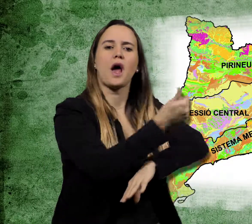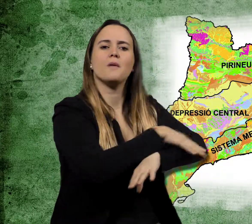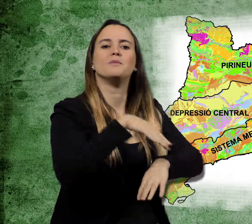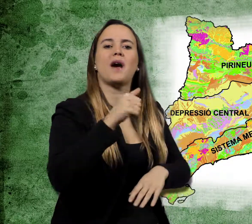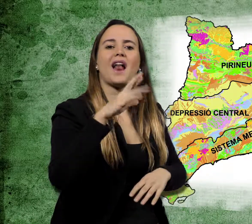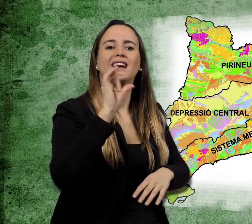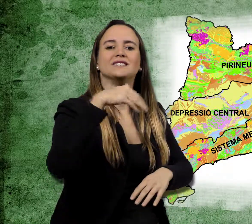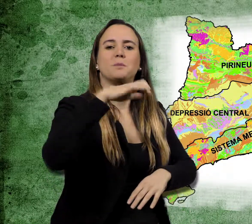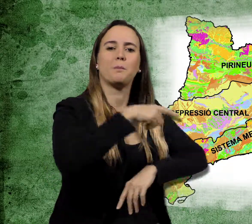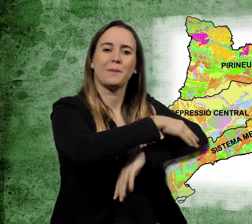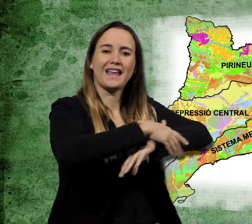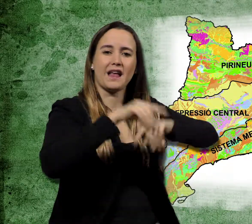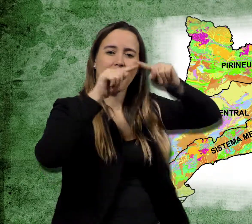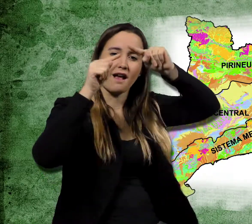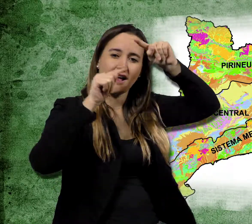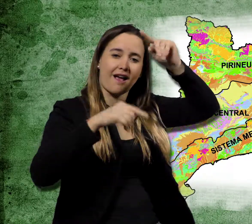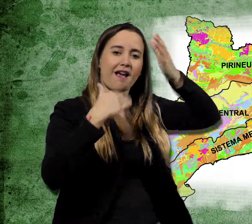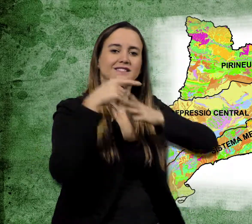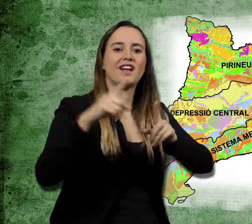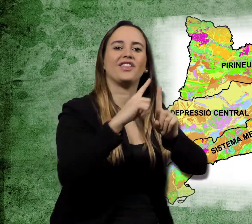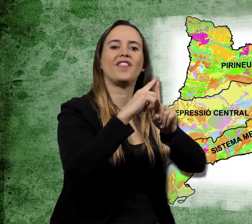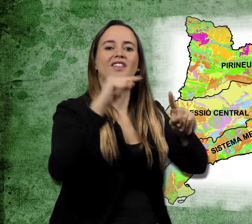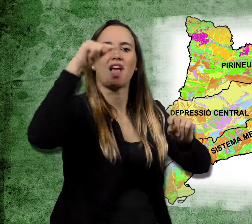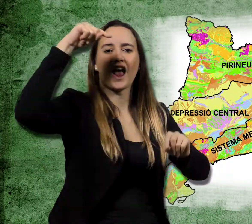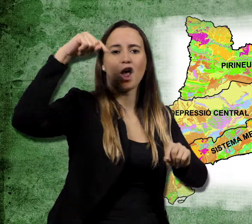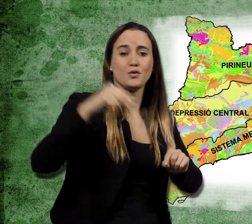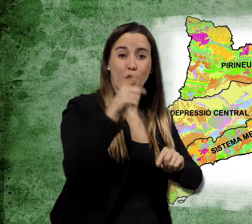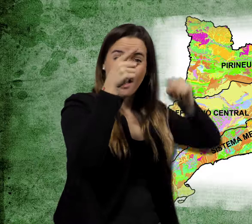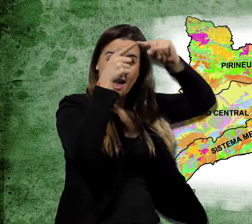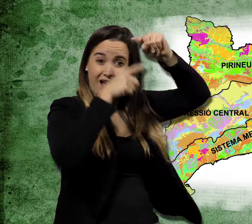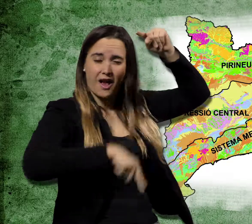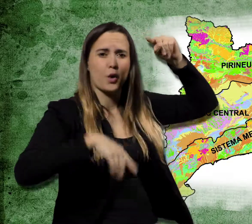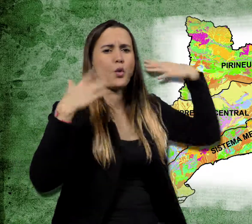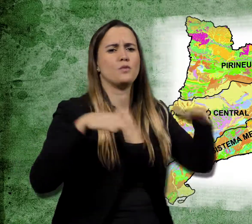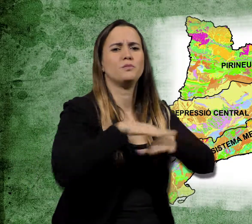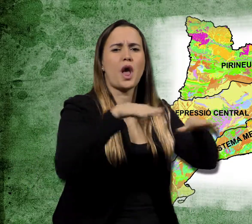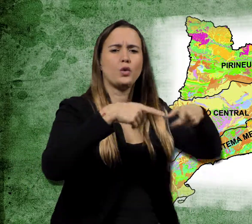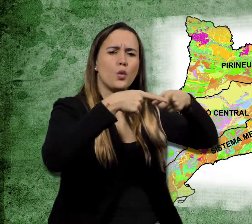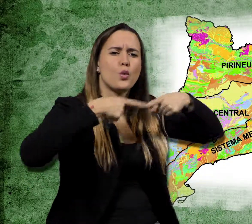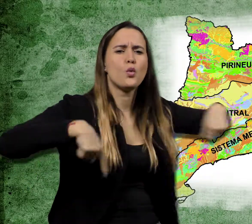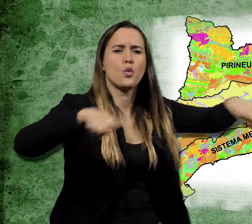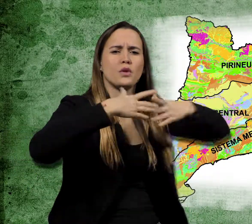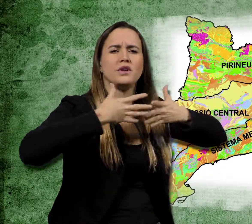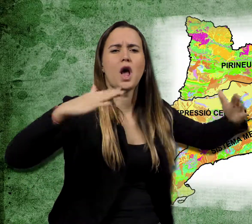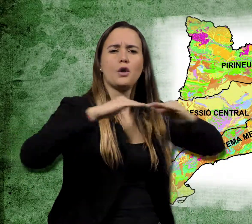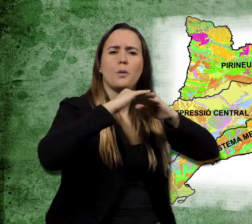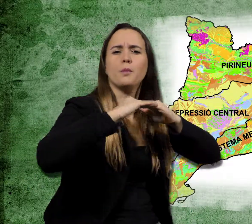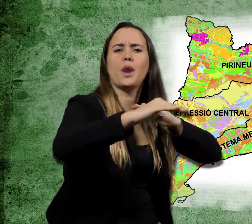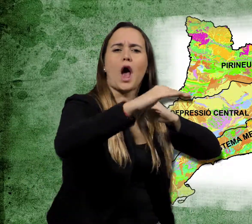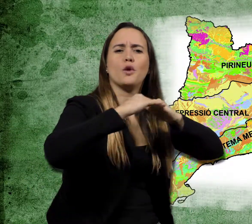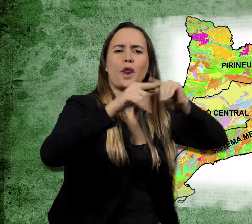Des del Maresme fins al delta de l'Ebre és predominantment plana, amb grans platges.